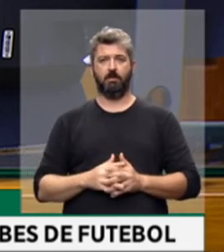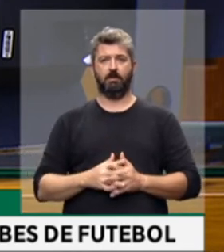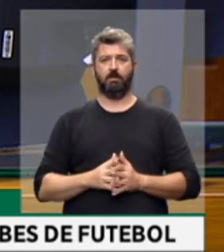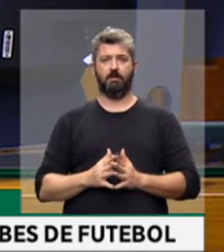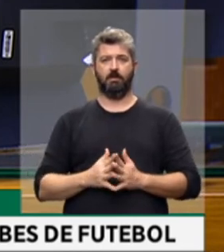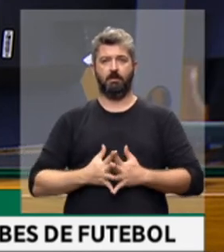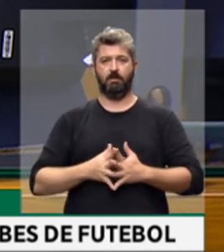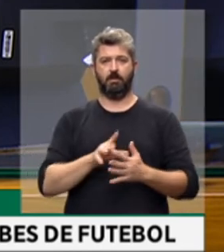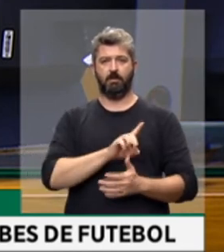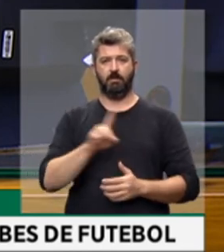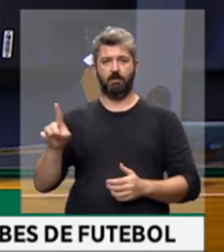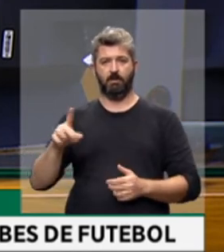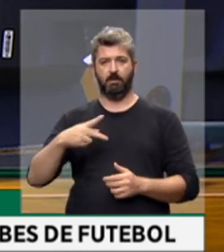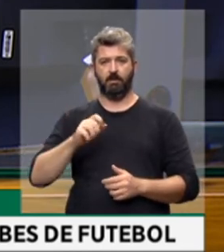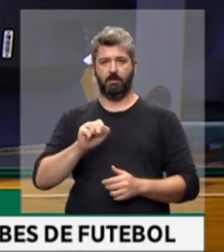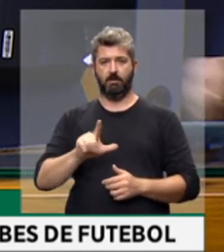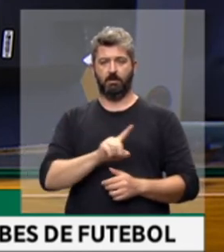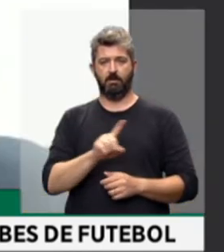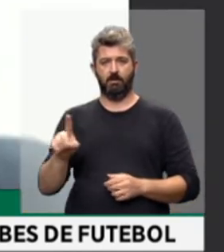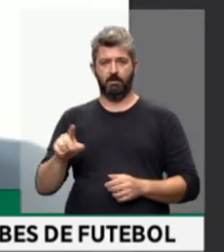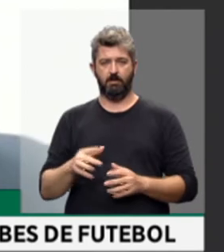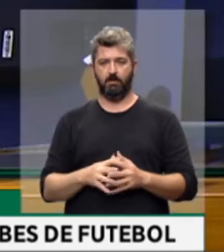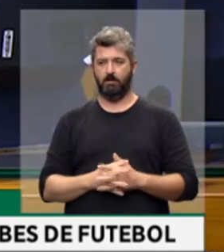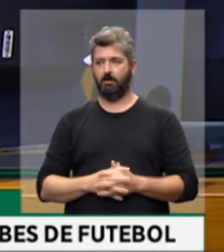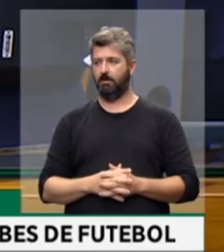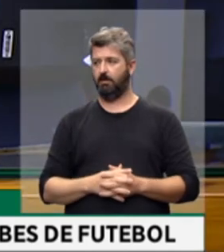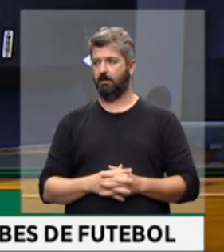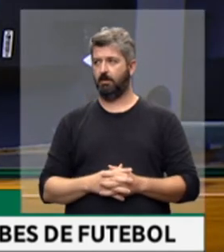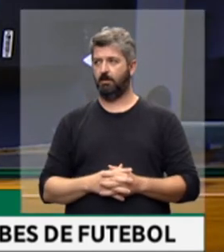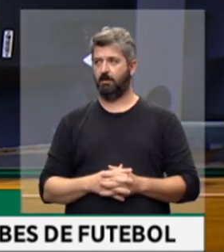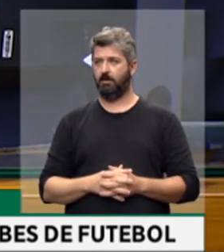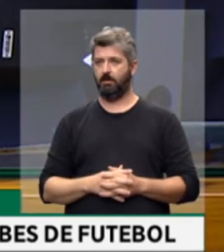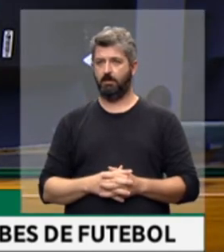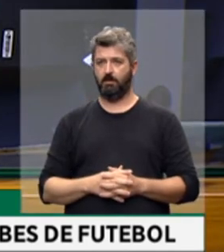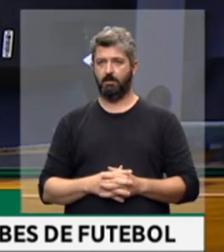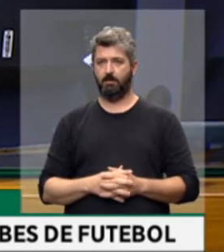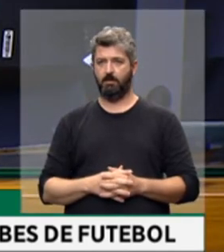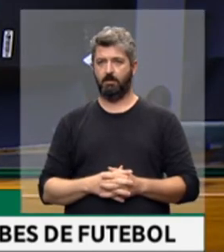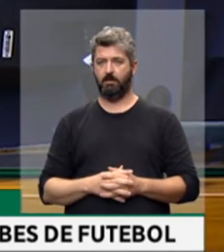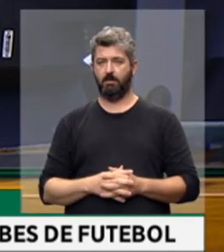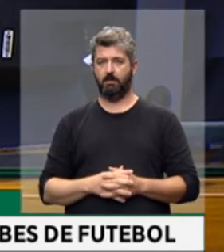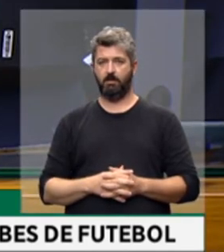DE ORDEM. -- [PRESIDENTE]: SENTIDO DEPUTADO SUA QUESTÃO DE ORDEM. MAS EU PRECISO SEGUIR COM ESSA VOTAÇÃO PARA, LOGO EM SEGUIDA, A GENTE VOTAR OS